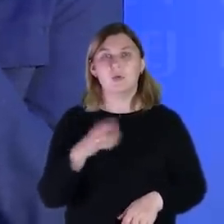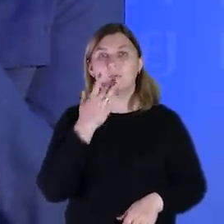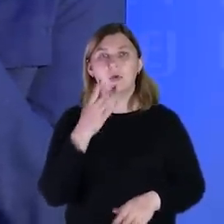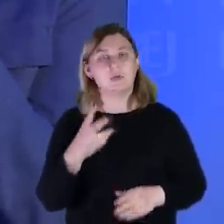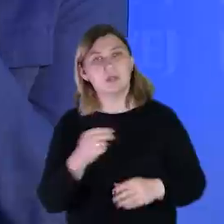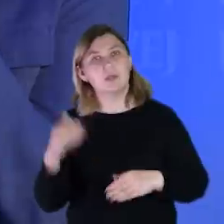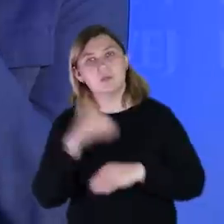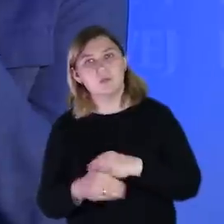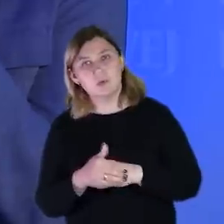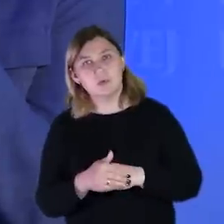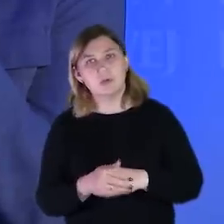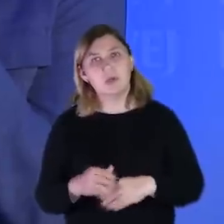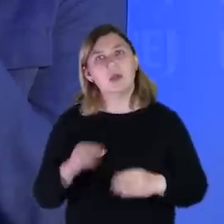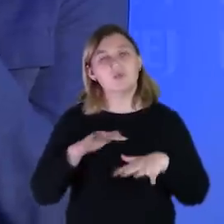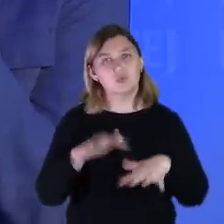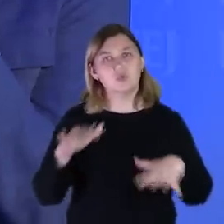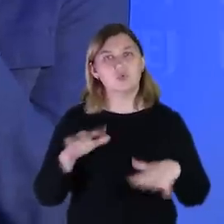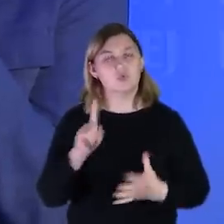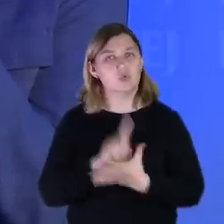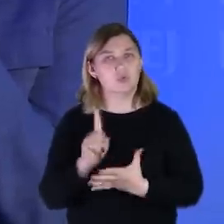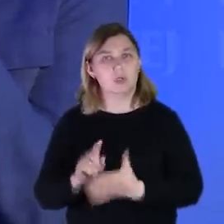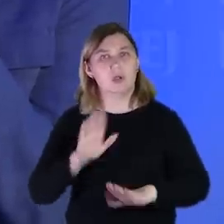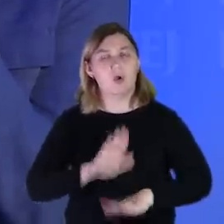że nie do końca. Na dużo pewnie bardziej skuteczną ochronę granicy,